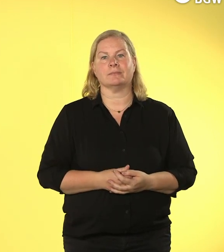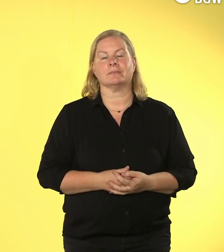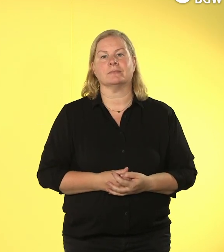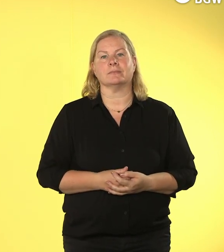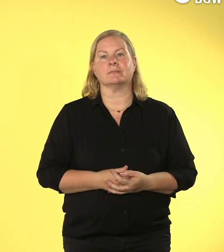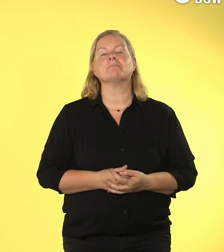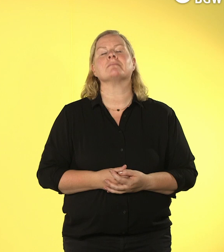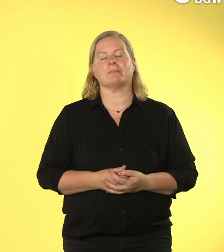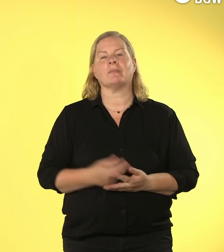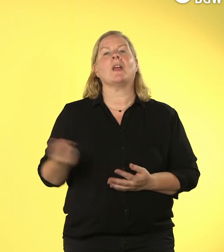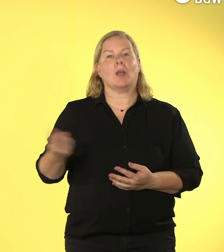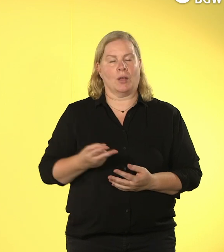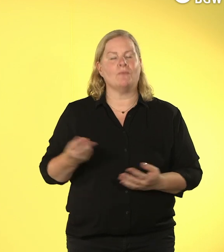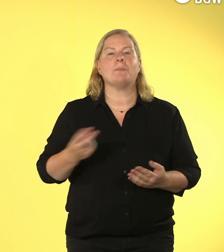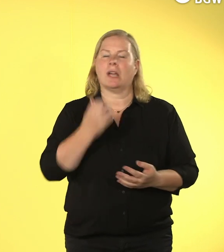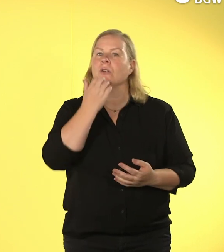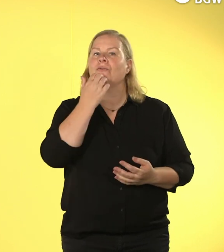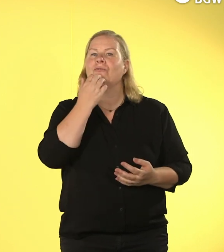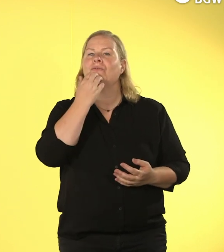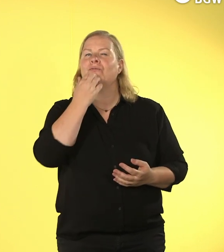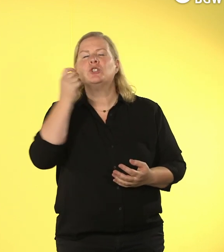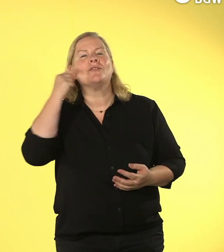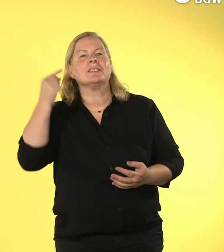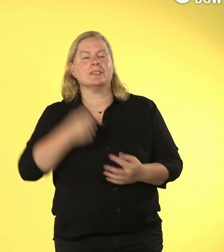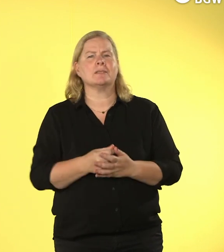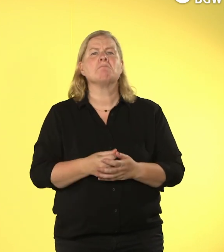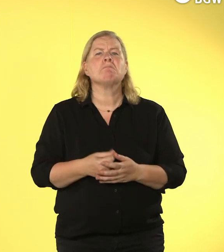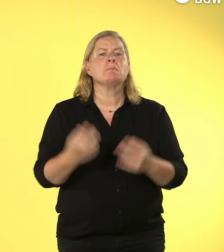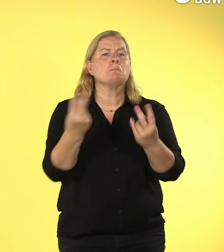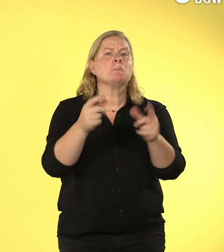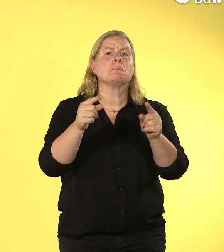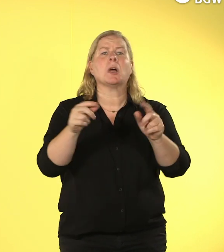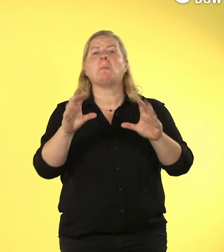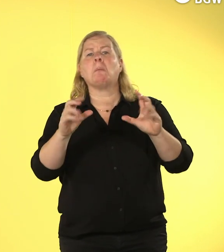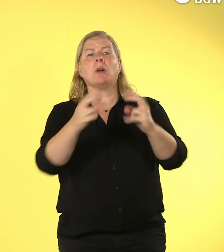Martina und ich möchten wissen: Mit wem haben wir es zu tun?